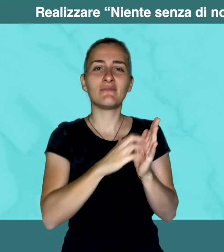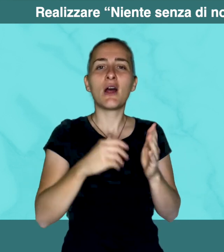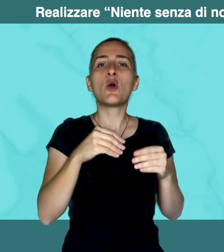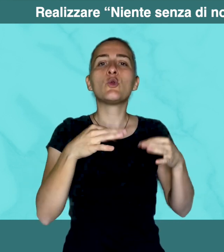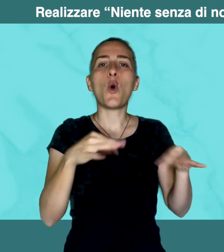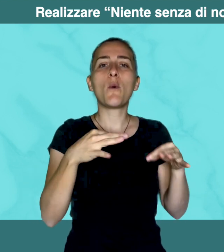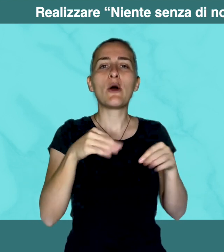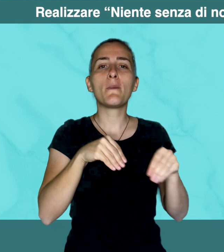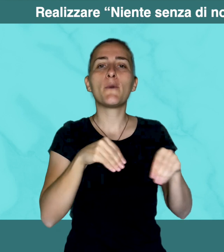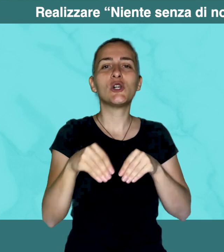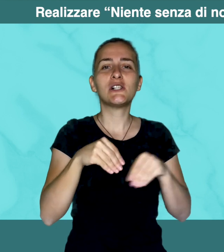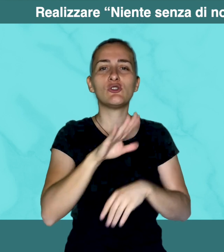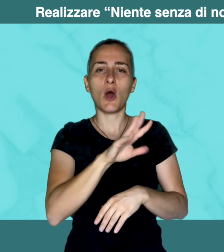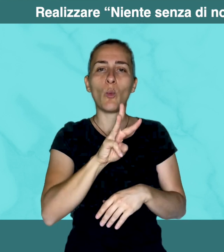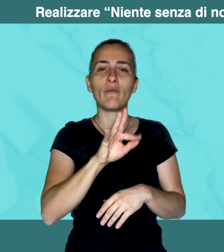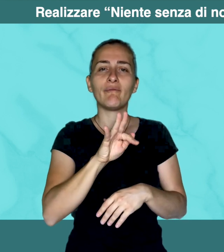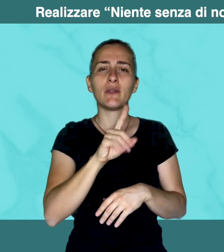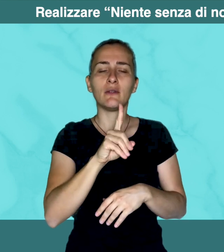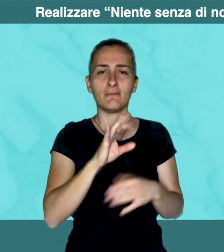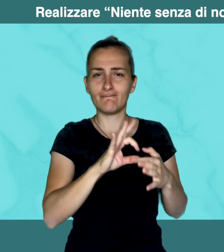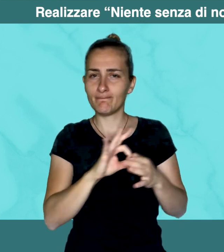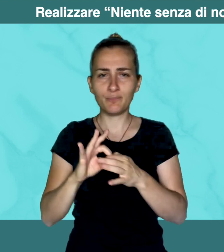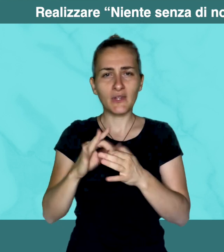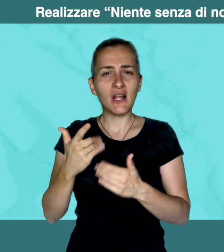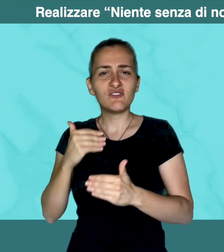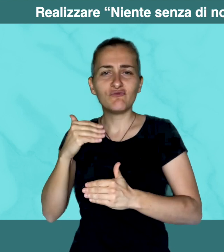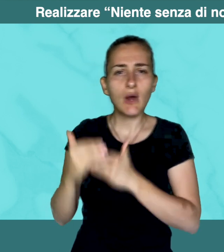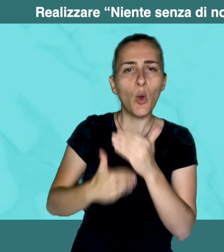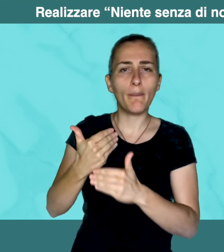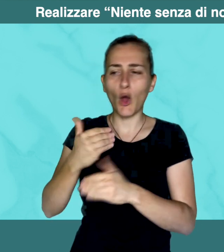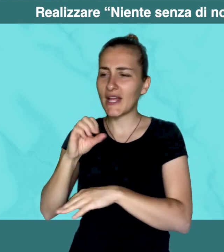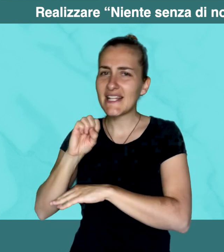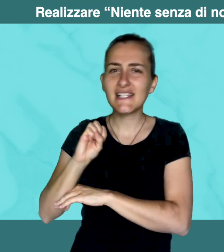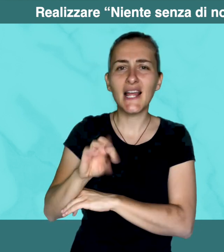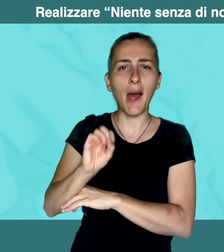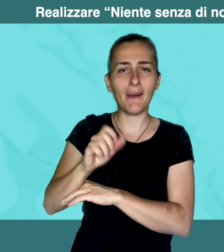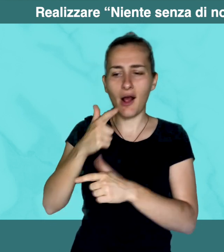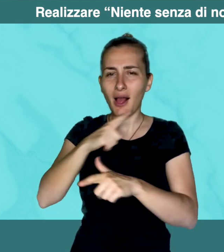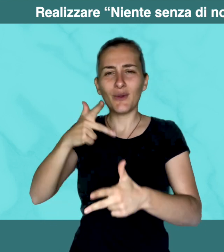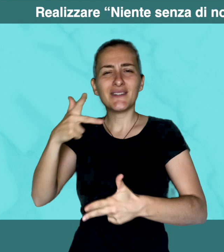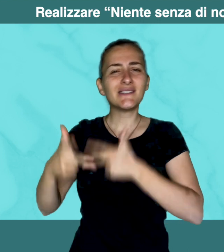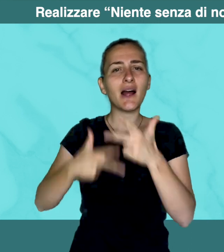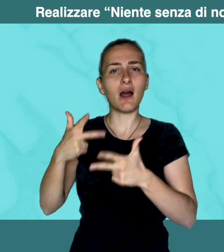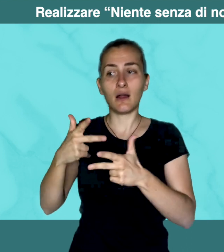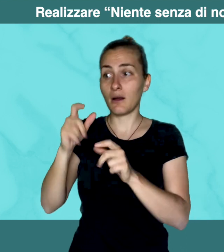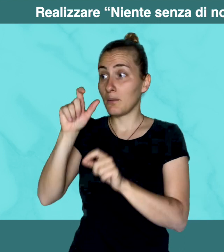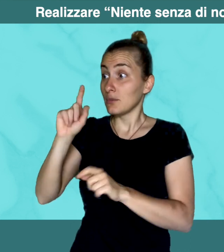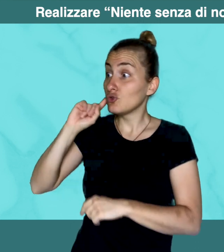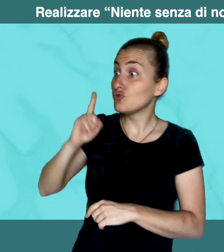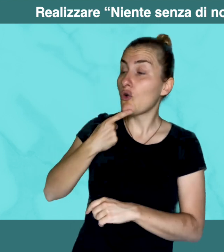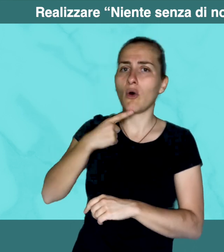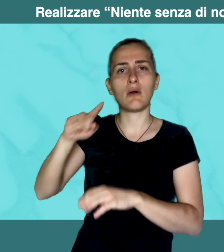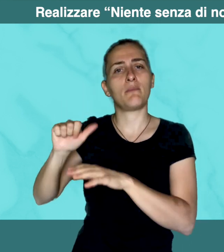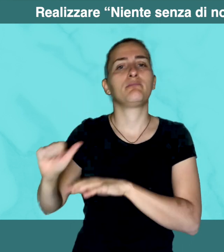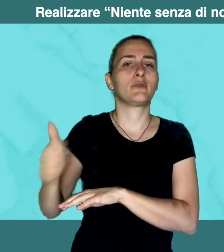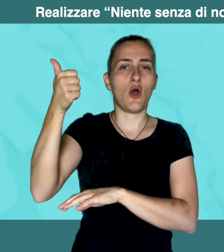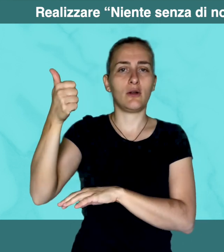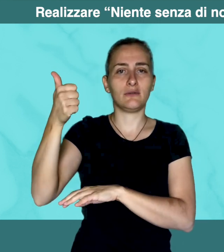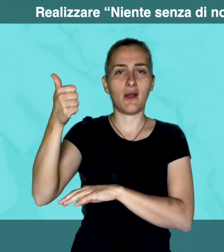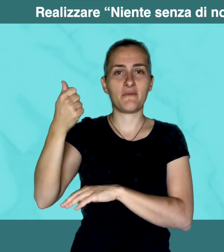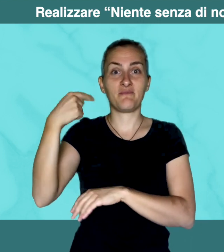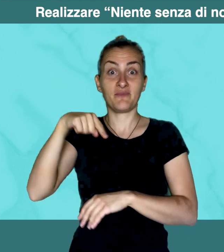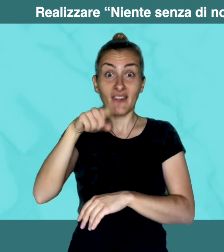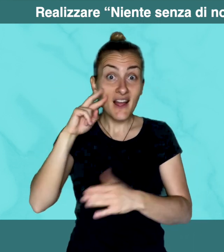del Documento di Posizione WFD sulla priorità delle persone sorde nello sviluppo e nell’insegnamento delle lingue dei segni nazionali?